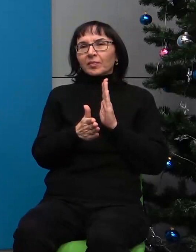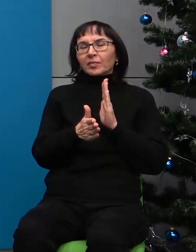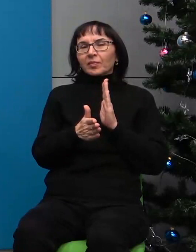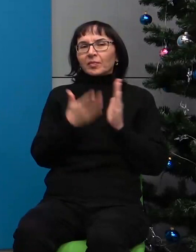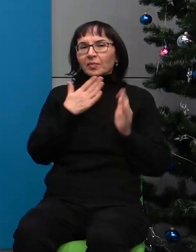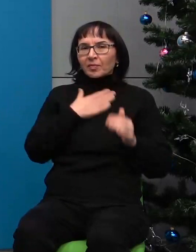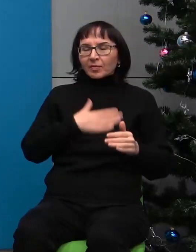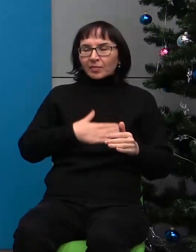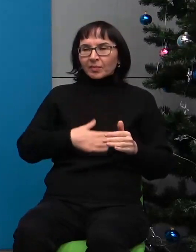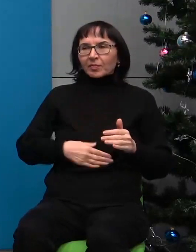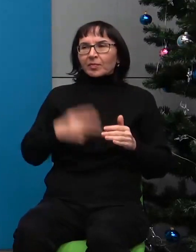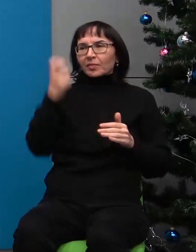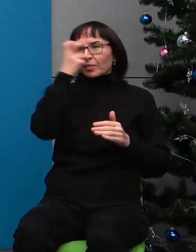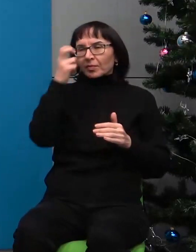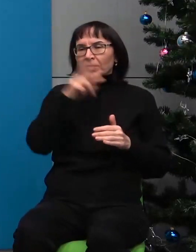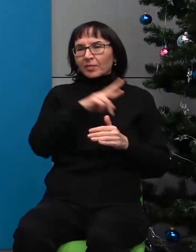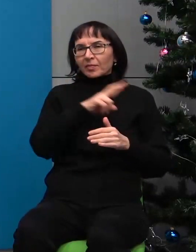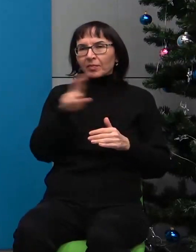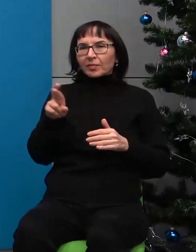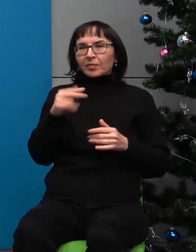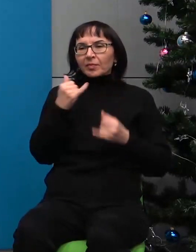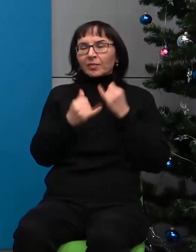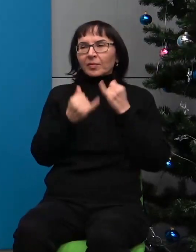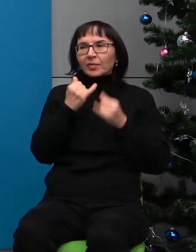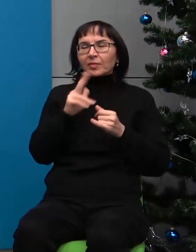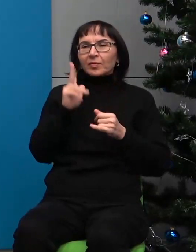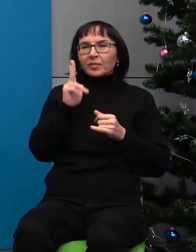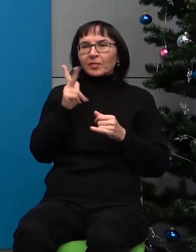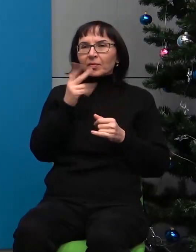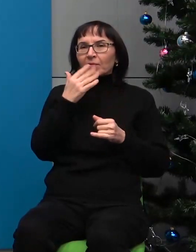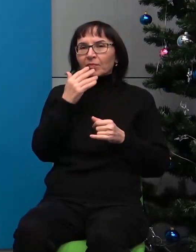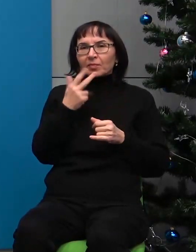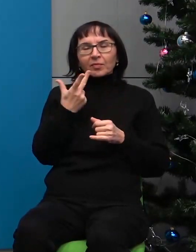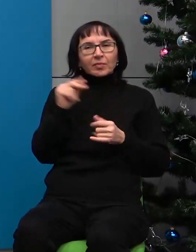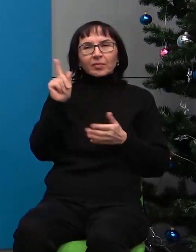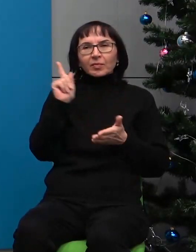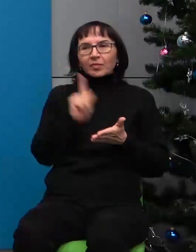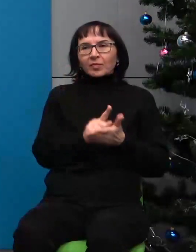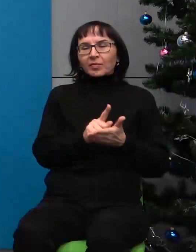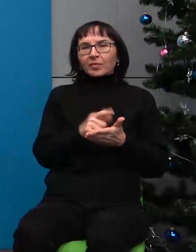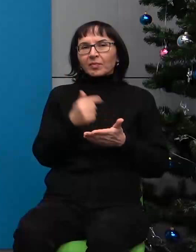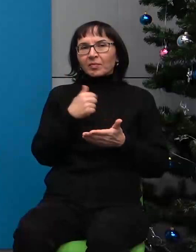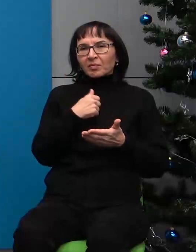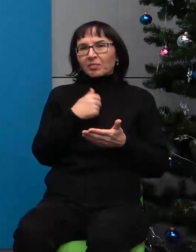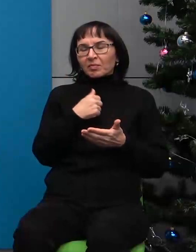i jak tylko ktoś mówi mi, że czegoś się nie da, to ja się po prostu zrzymam w środku jak dziecko i mówię, że właśnie się da.